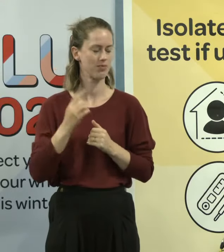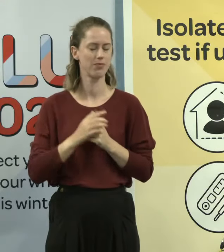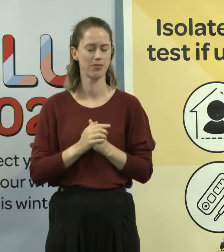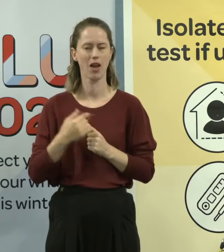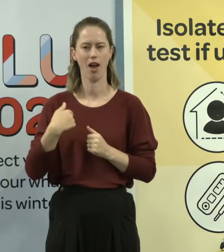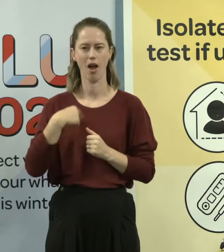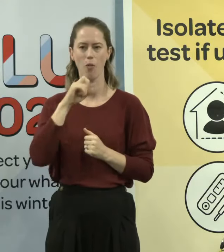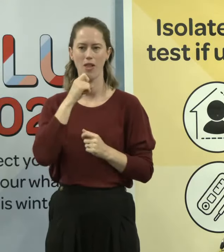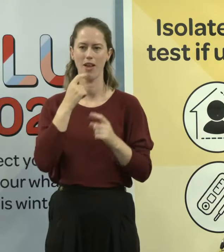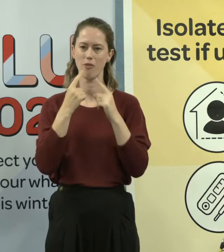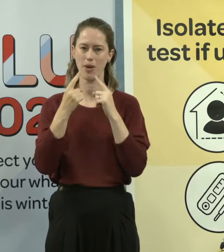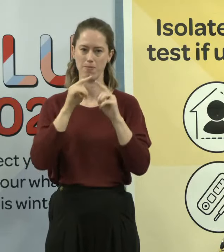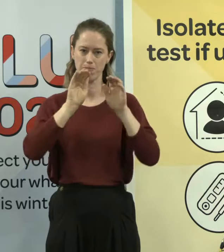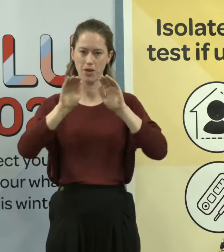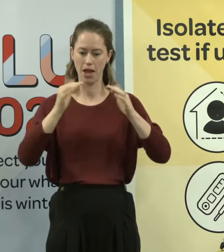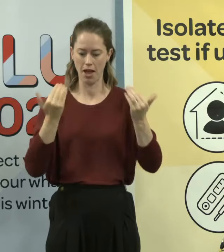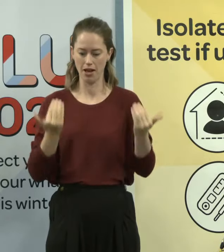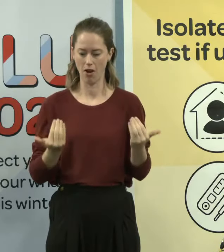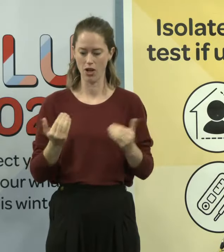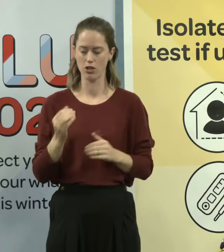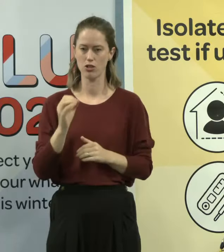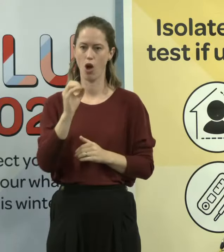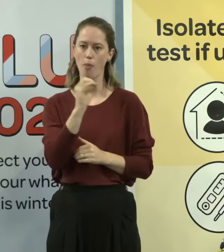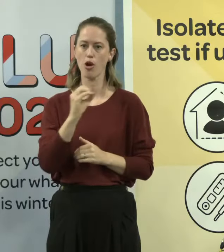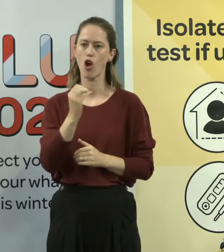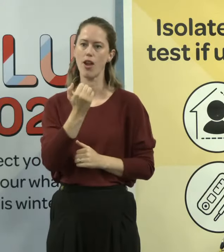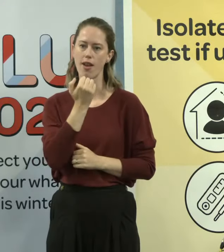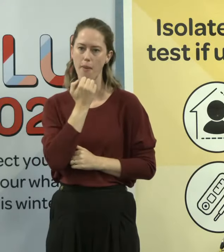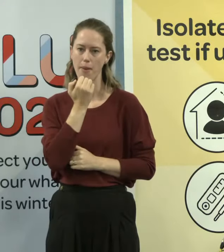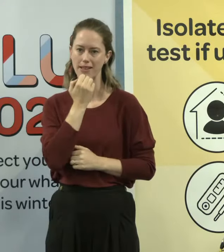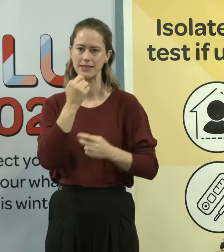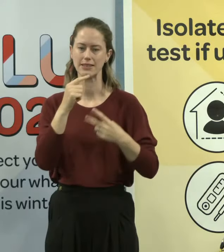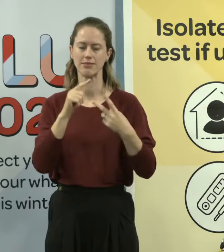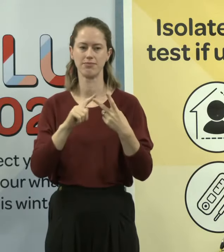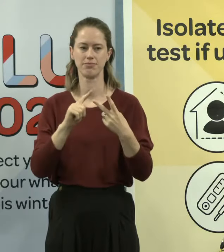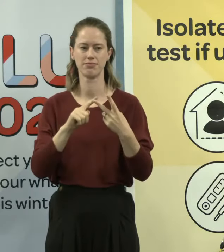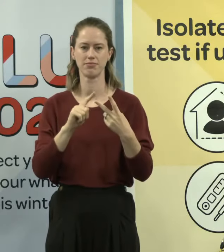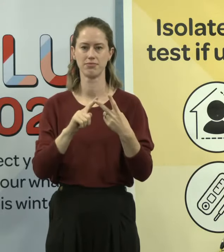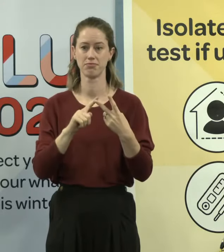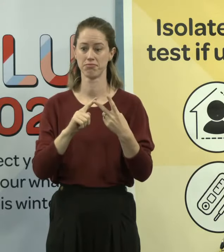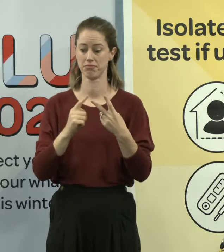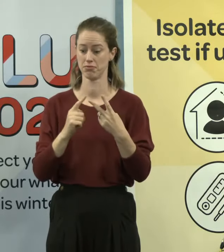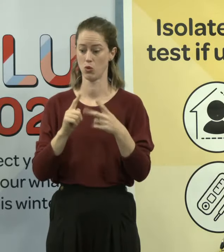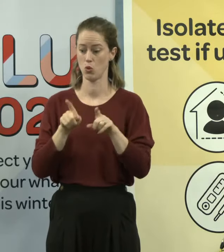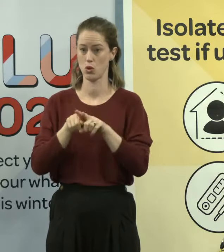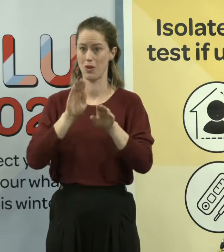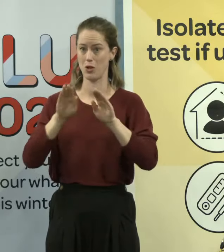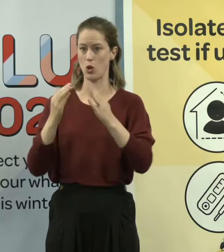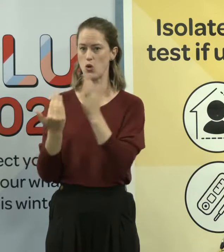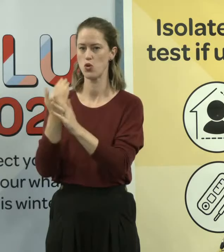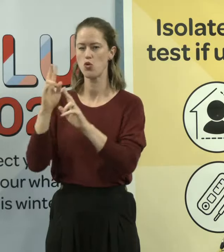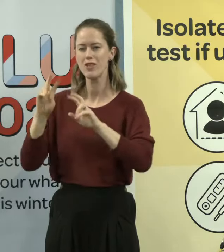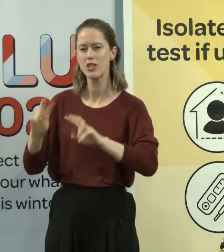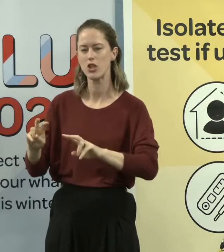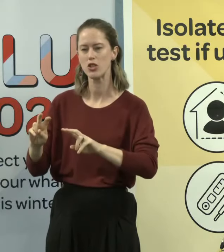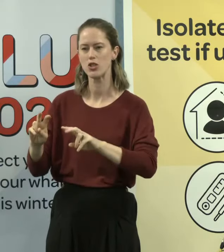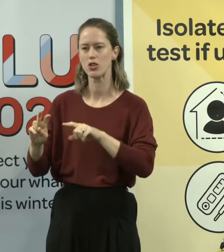arotake ki a koe mo nga tau